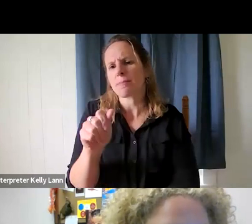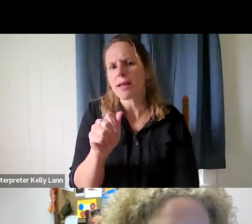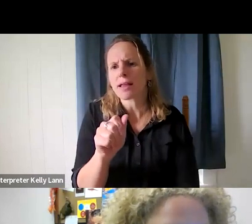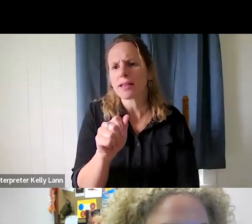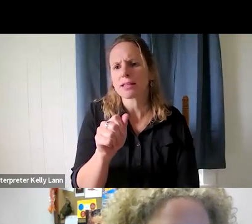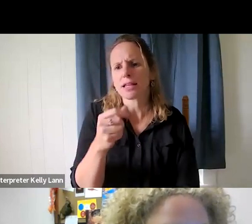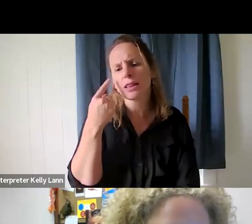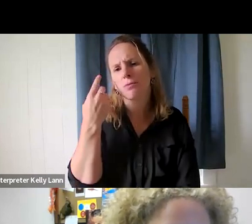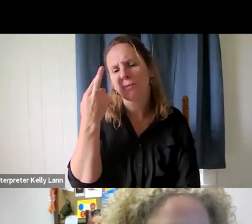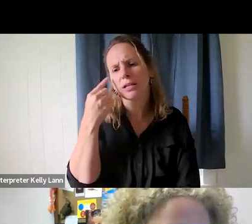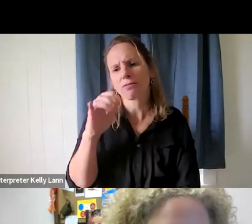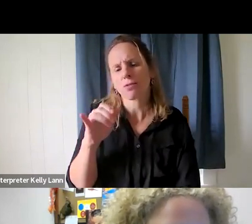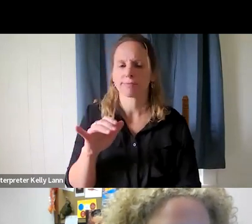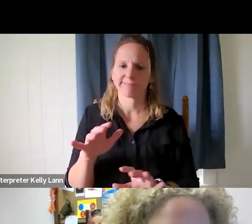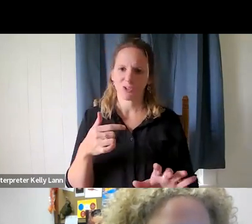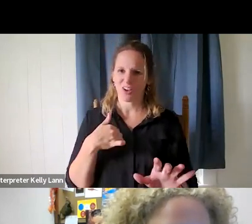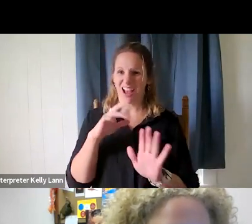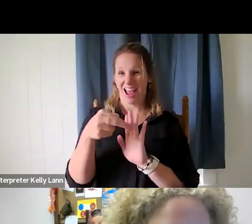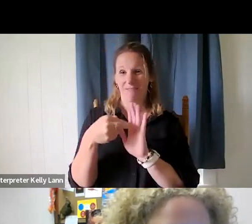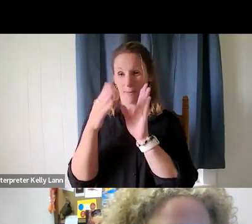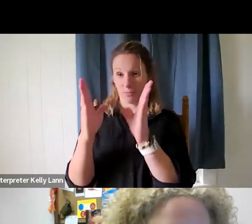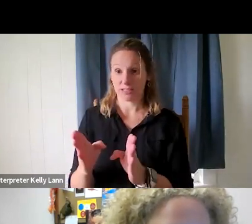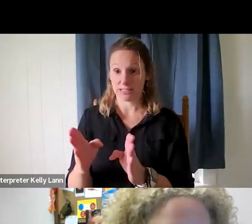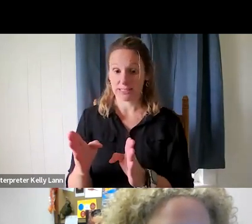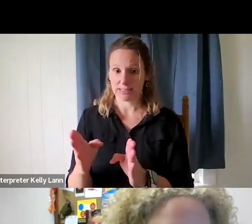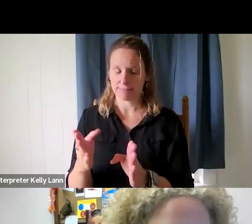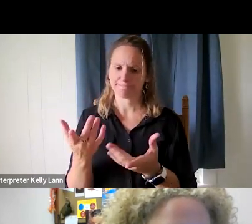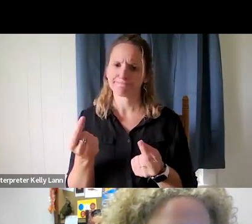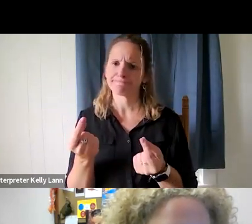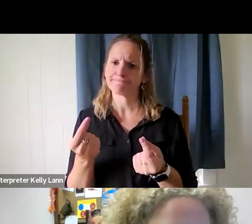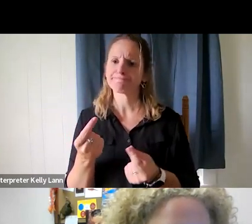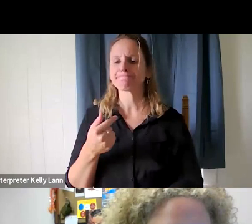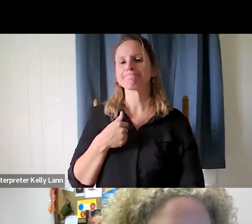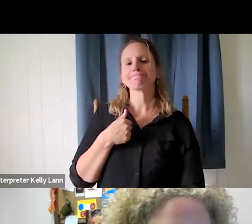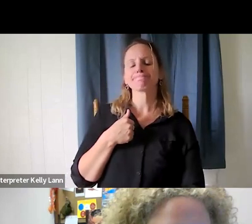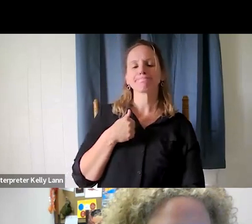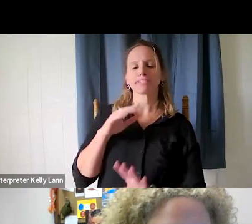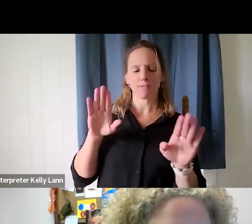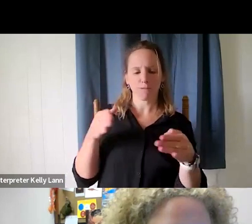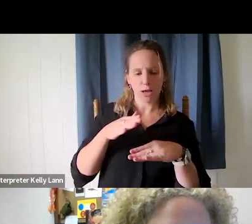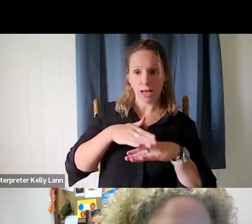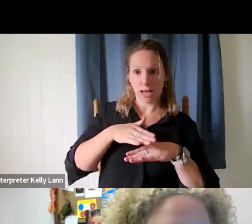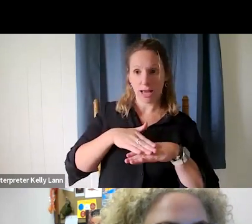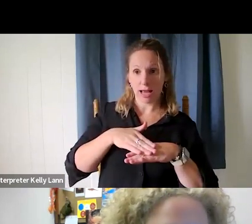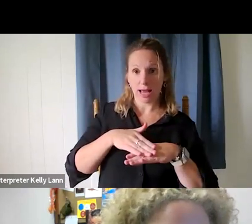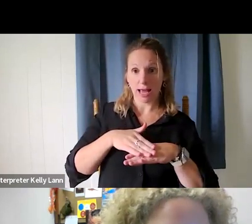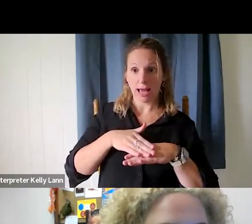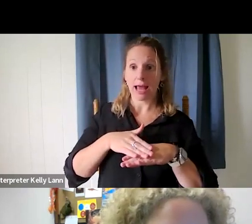Así que cuando lo representé mi estrategia fue centrarme mucho en la sección de historial de consumo de sustancias